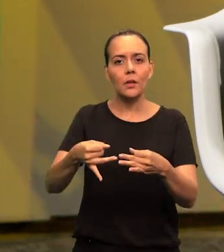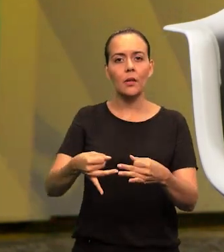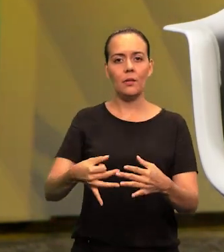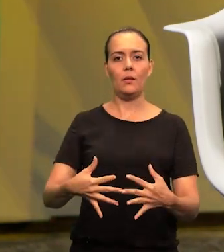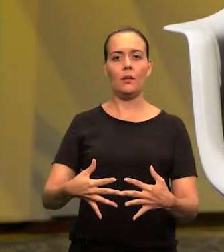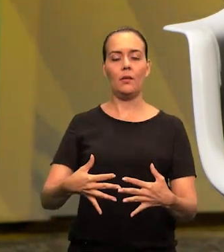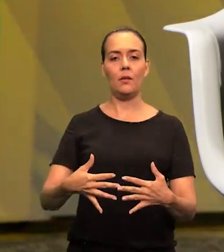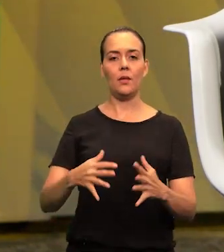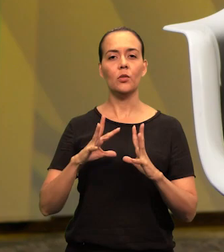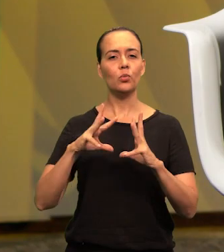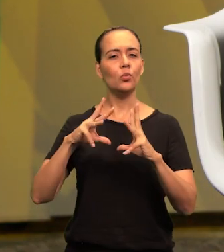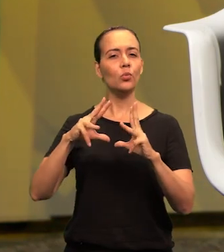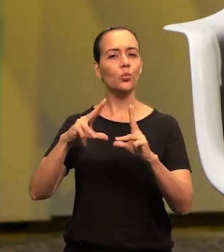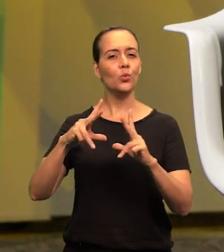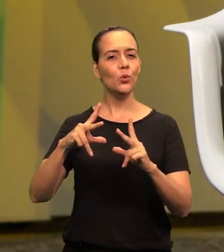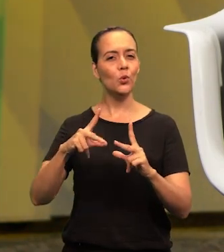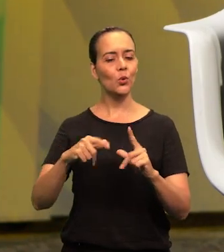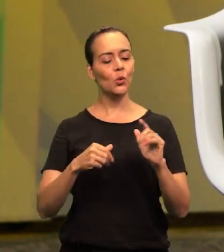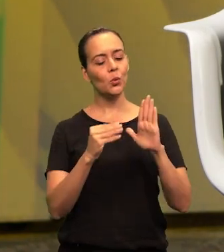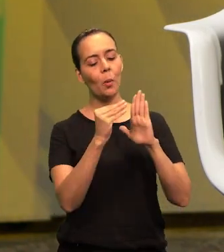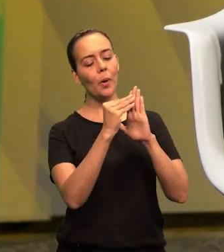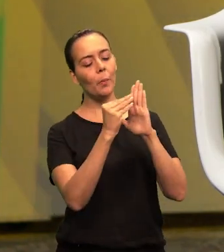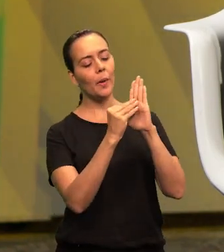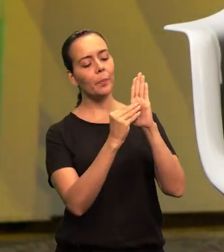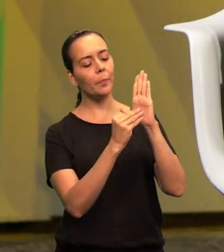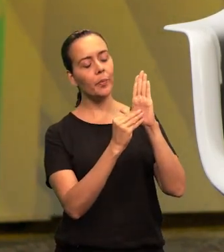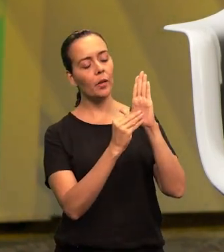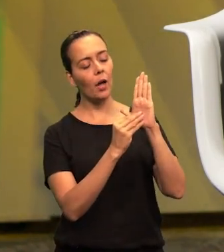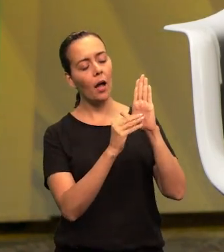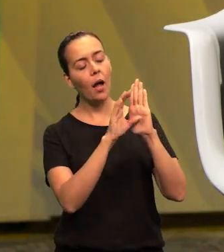o mundo que você vive, a partir dos conceitos que você utiliza.